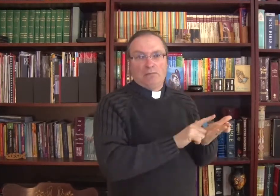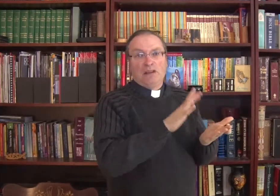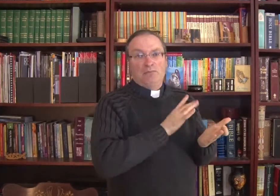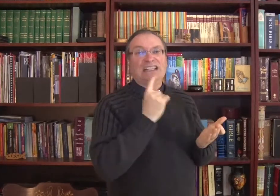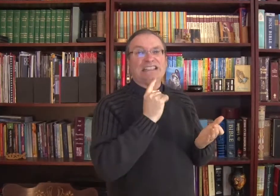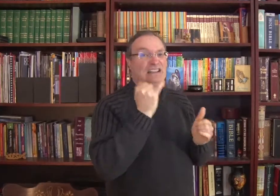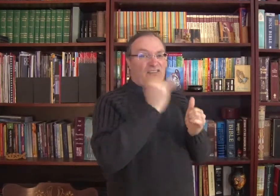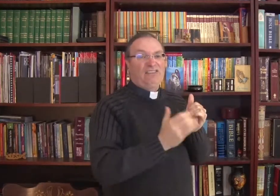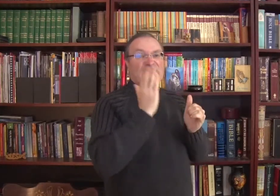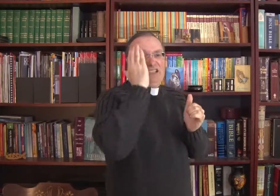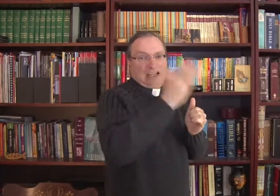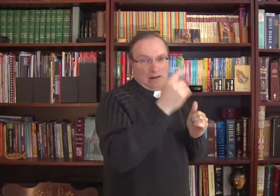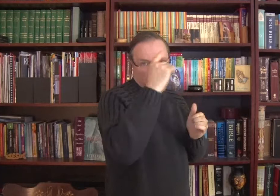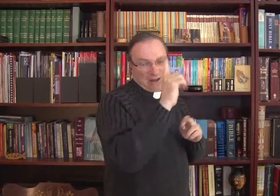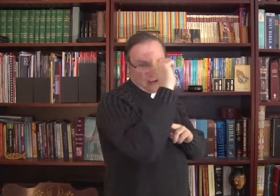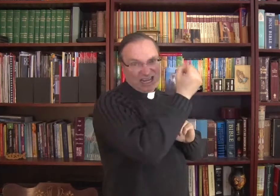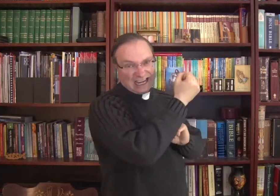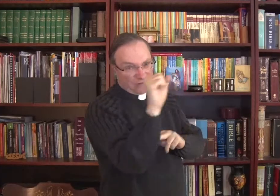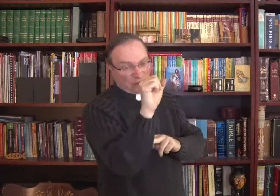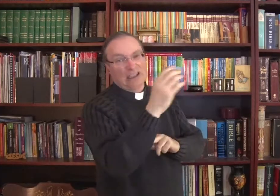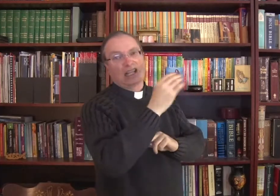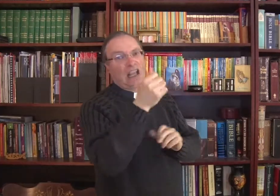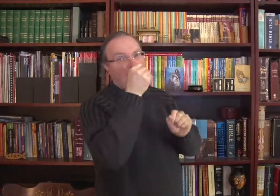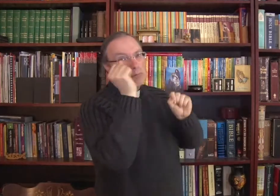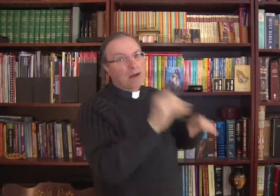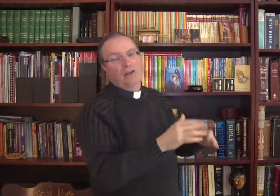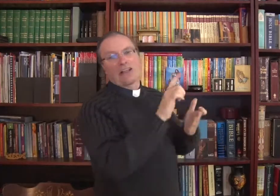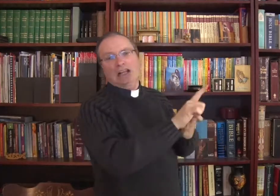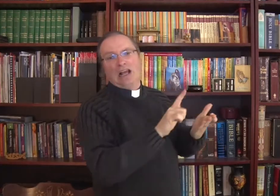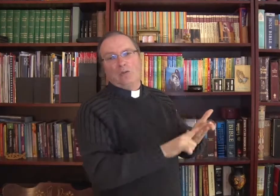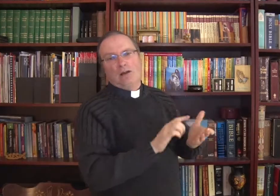mais qui finira par se révolter et abandonner la loi.